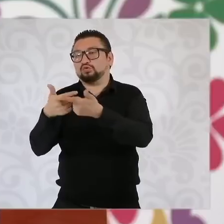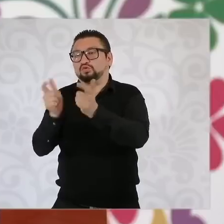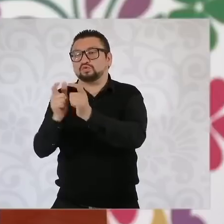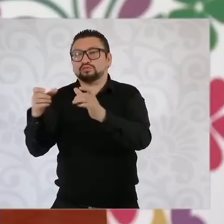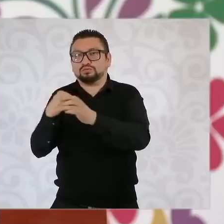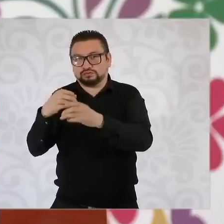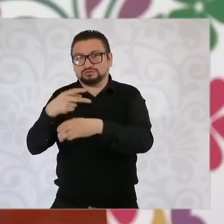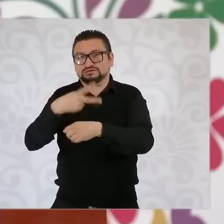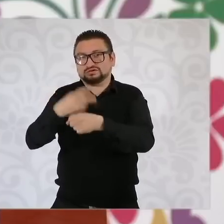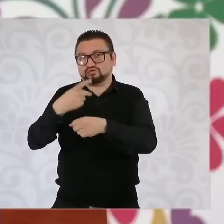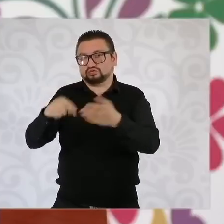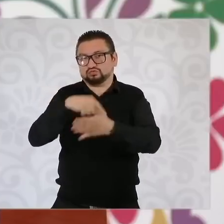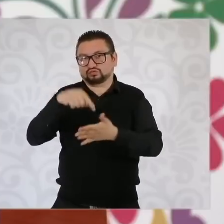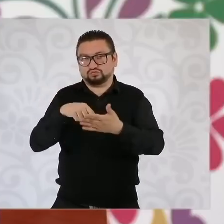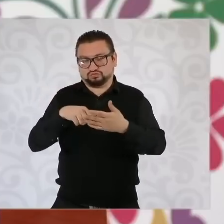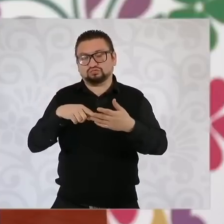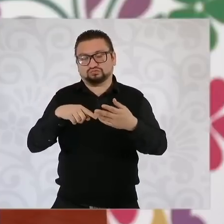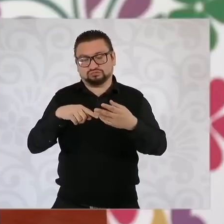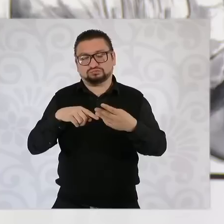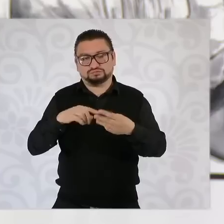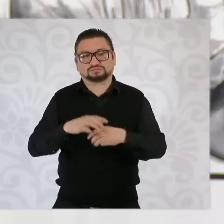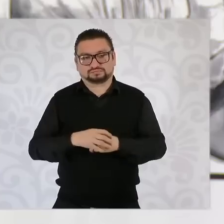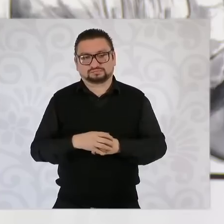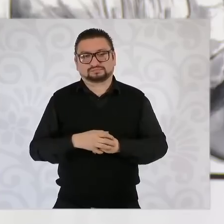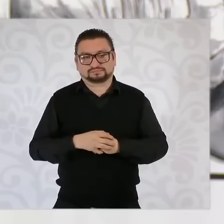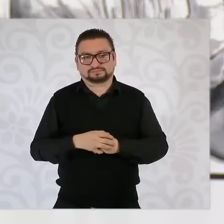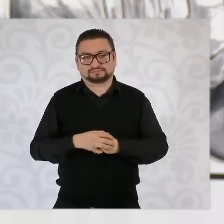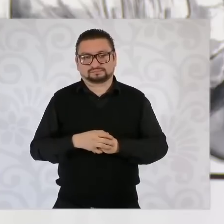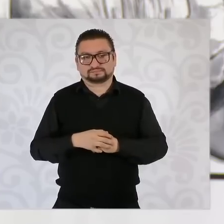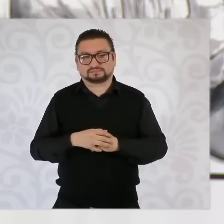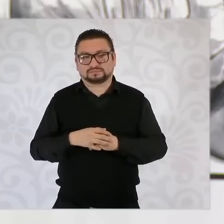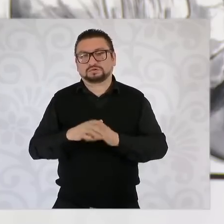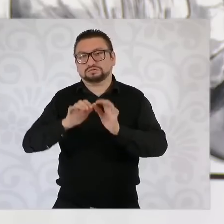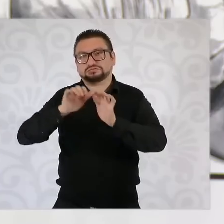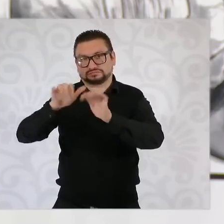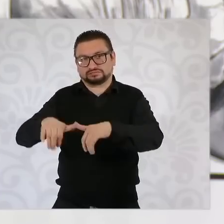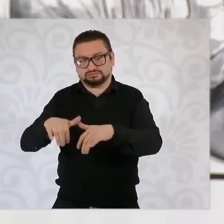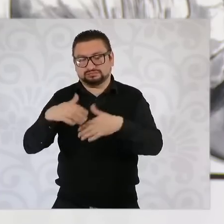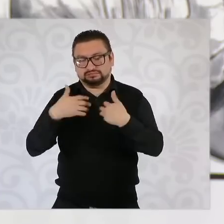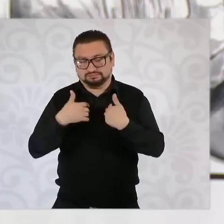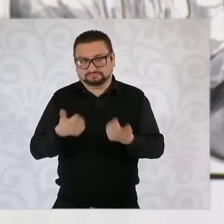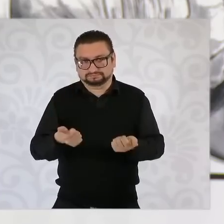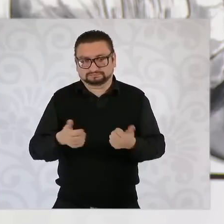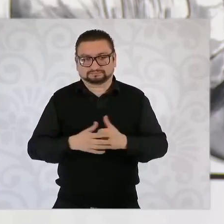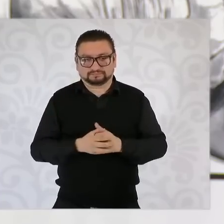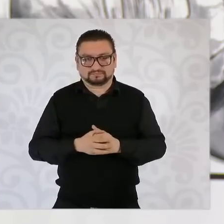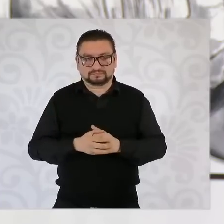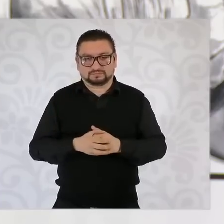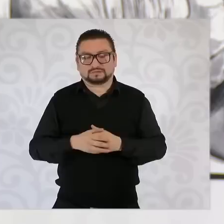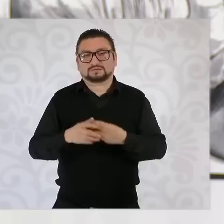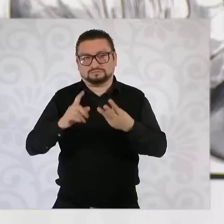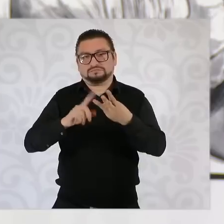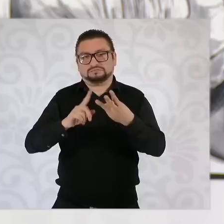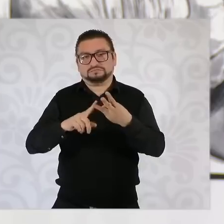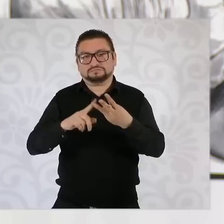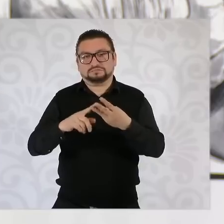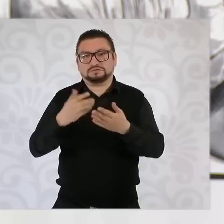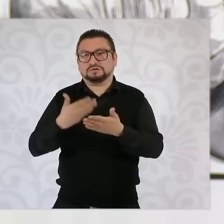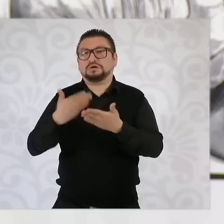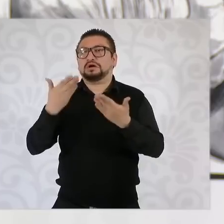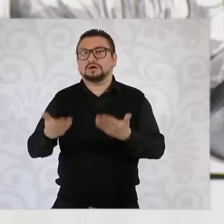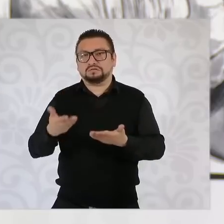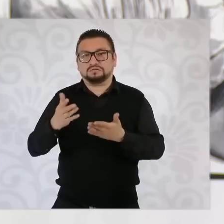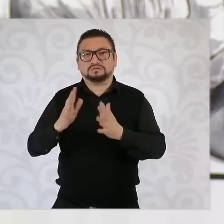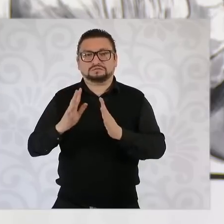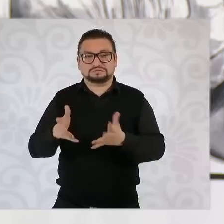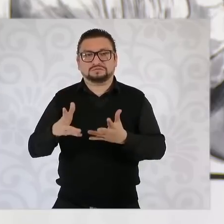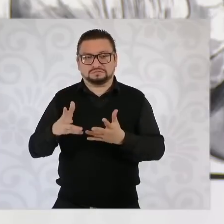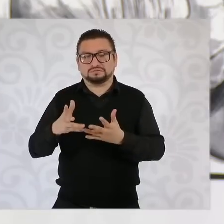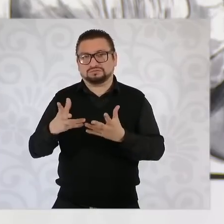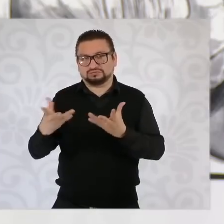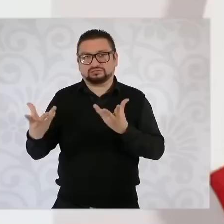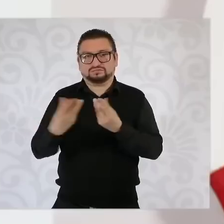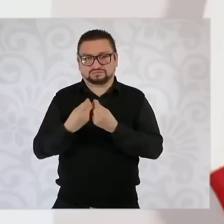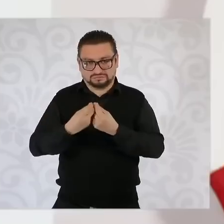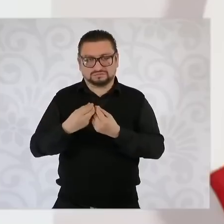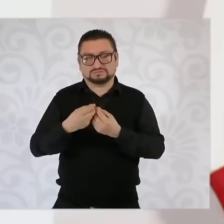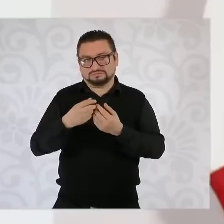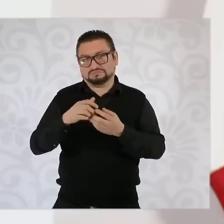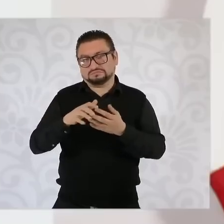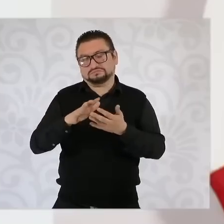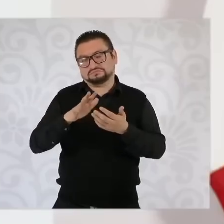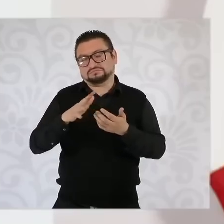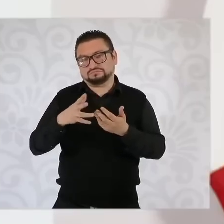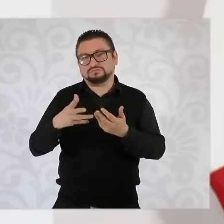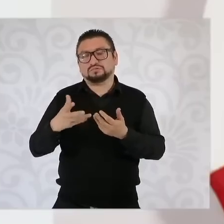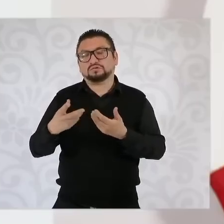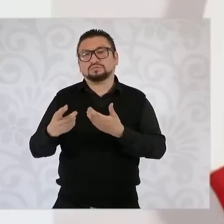lugar Cintia Ajá que también por cierto er está con el movimiento de transformación así en todos